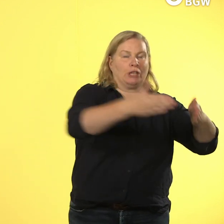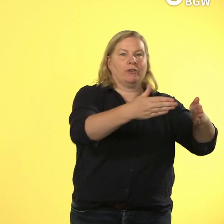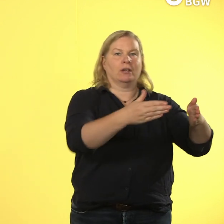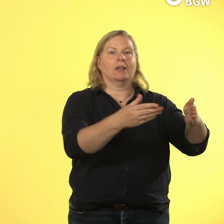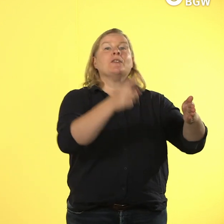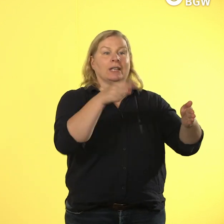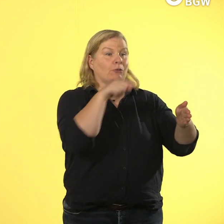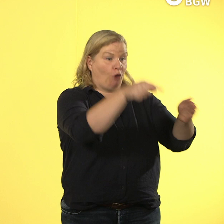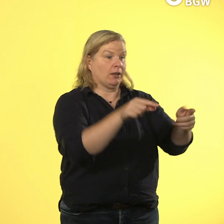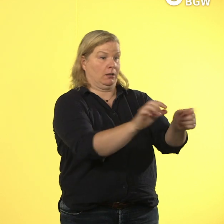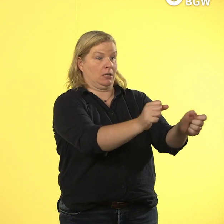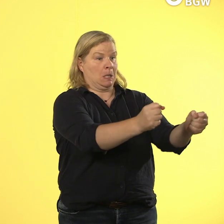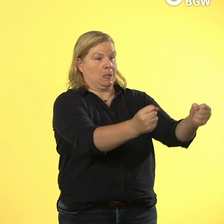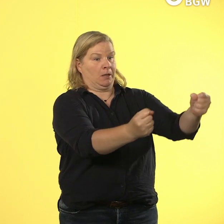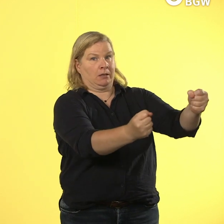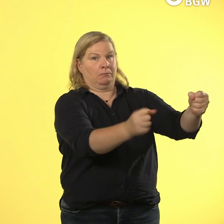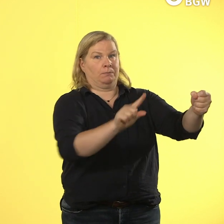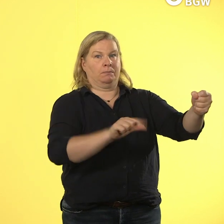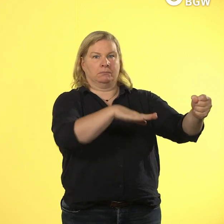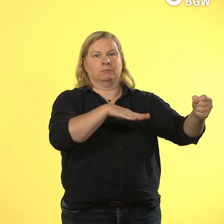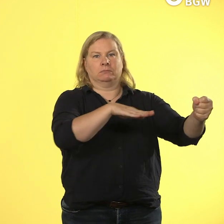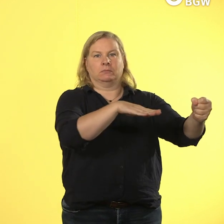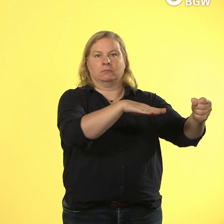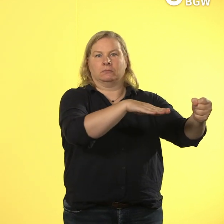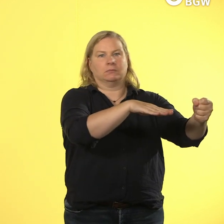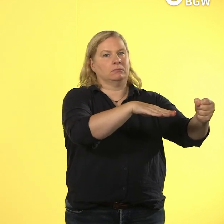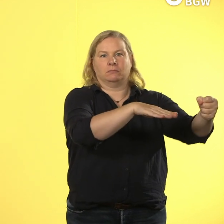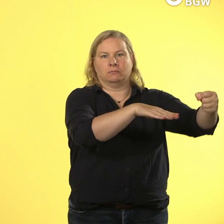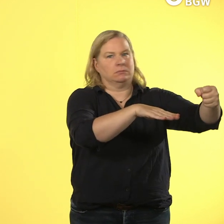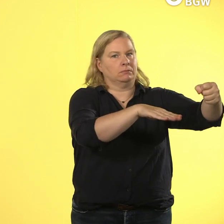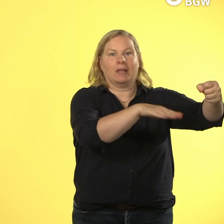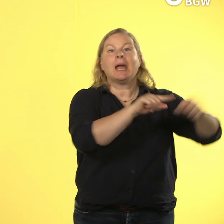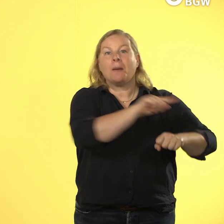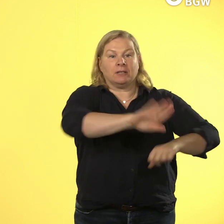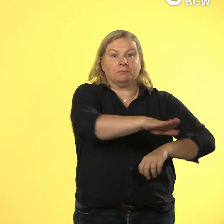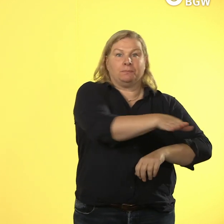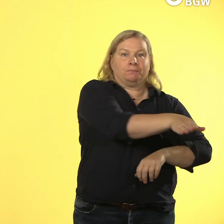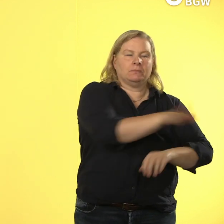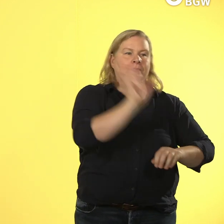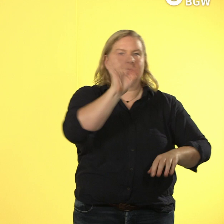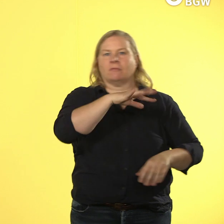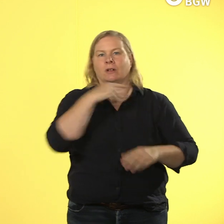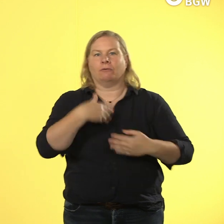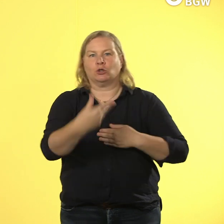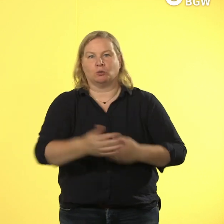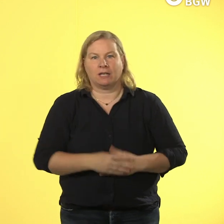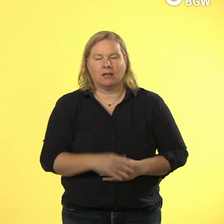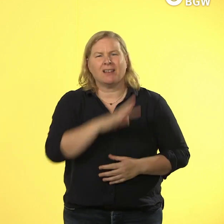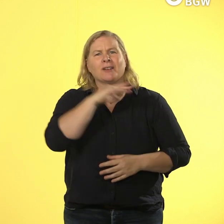UK und Prodema Deeskalation und jetzt Assistentin Bundesteilhabegesetz. Vergiss es, da wird nichts draus."